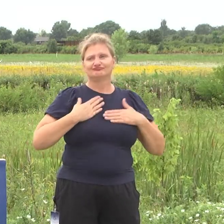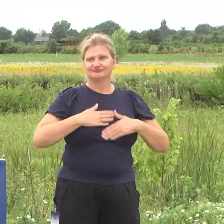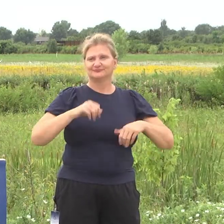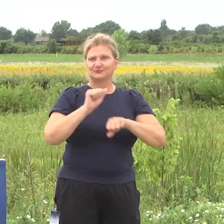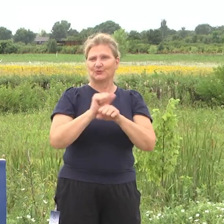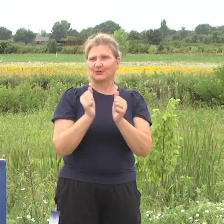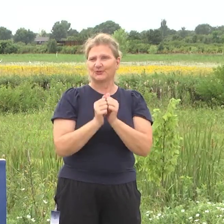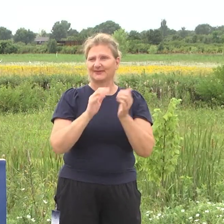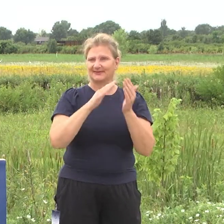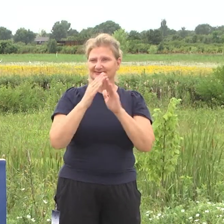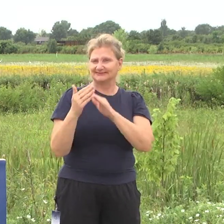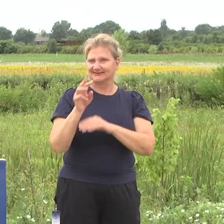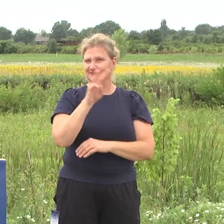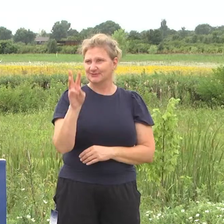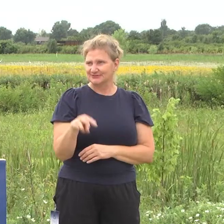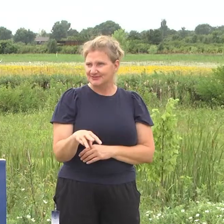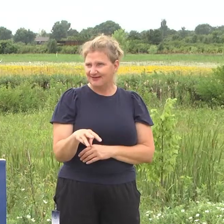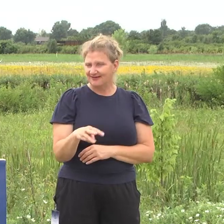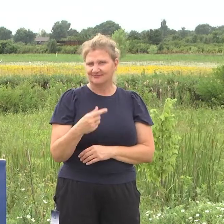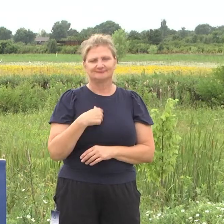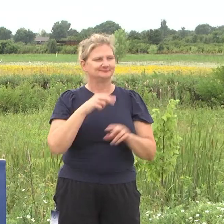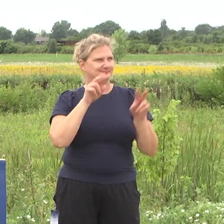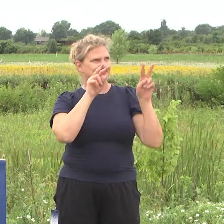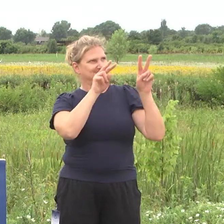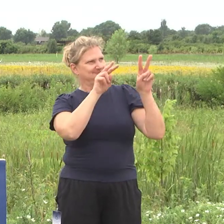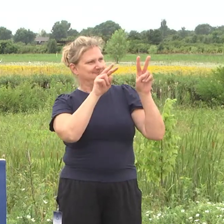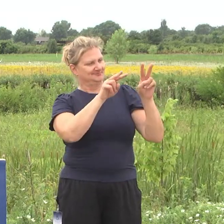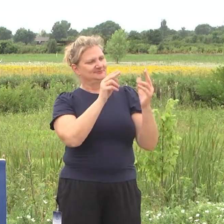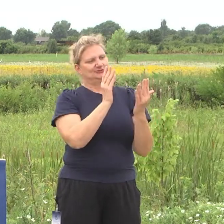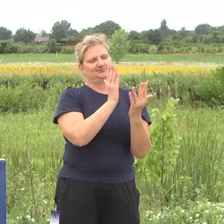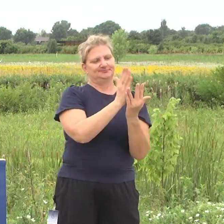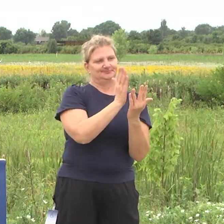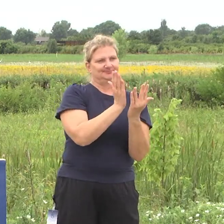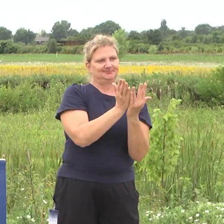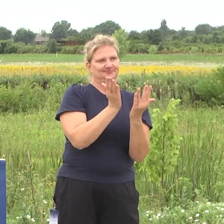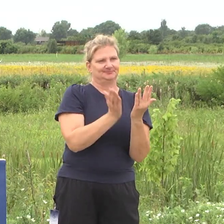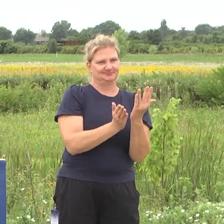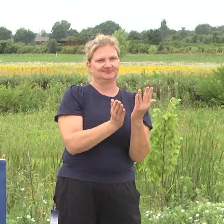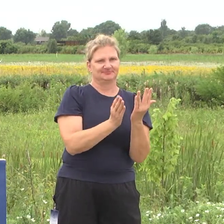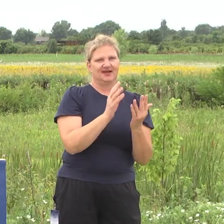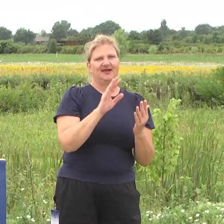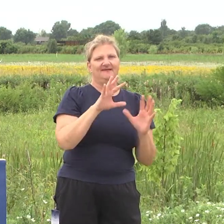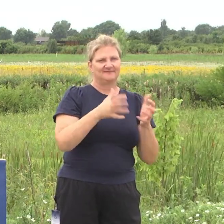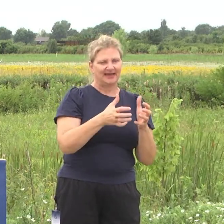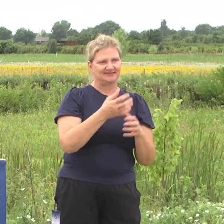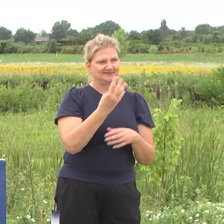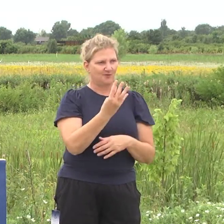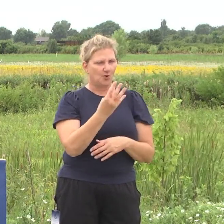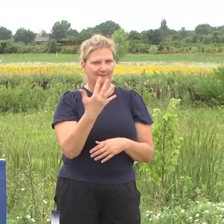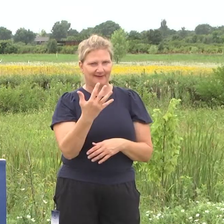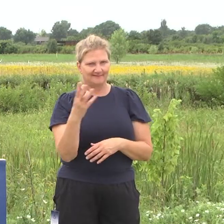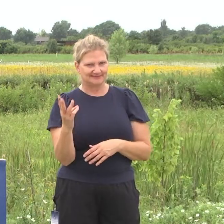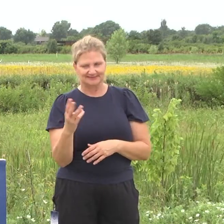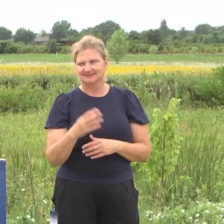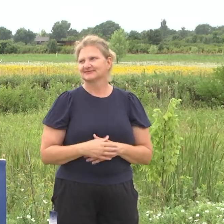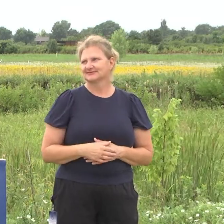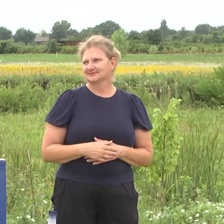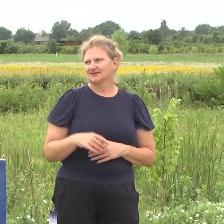y estoy deseando que lleguen las próximas fases. Este es un gran activo para la comunidad